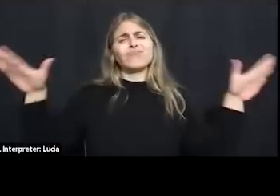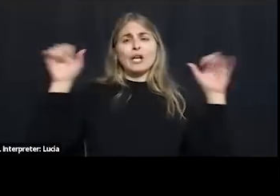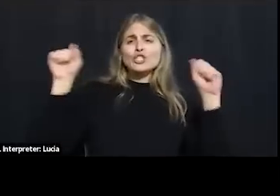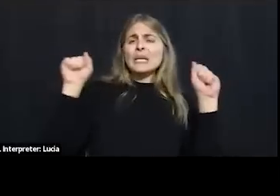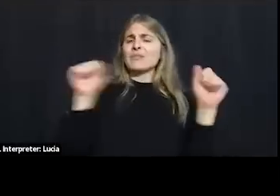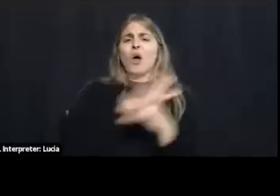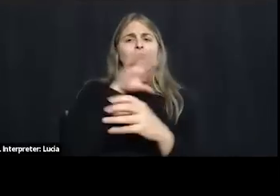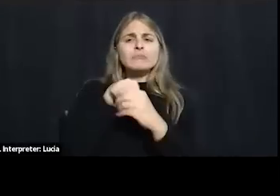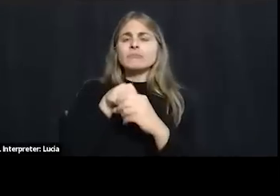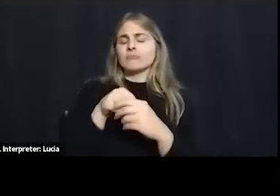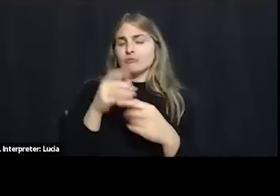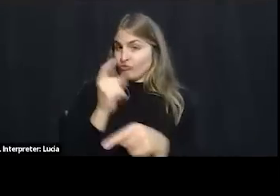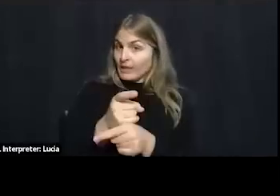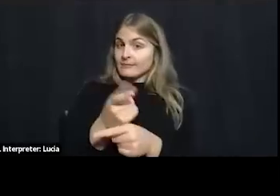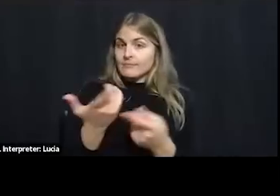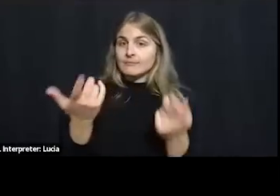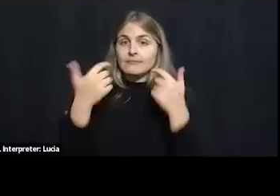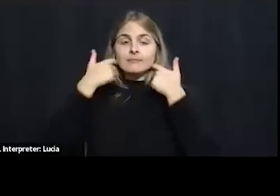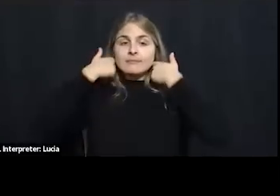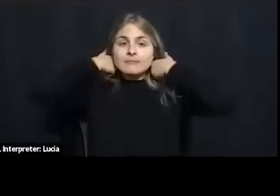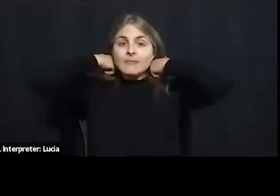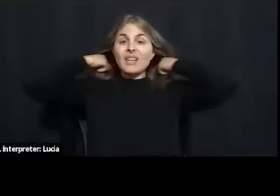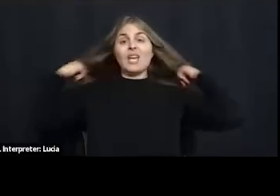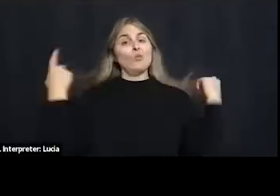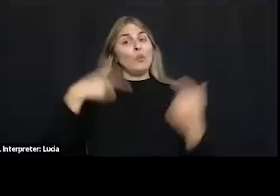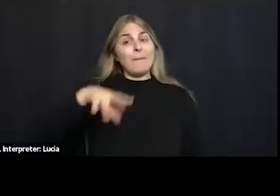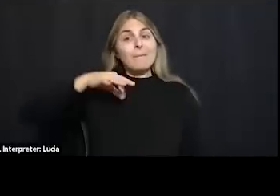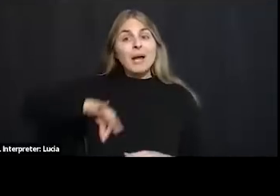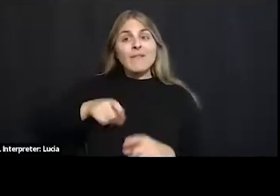Todos participamos y todos nos beneficiamos de alguna manera de esa participación.